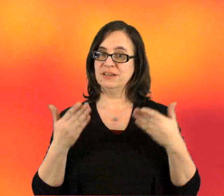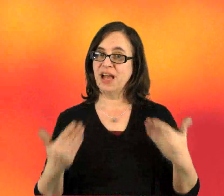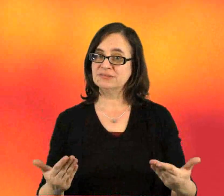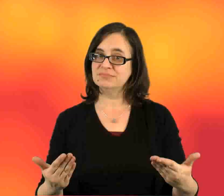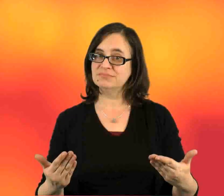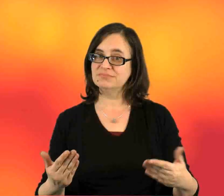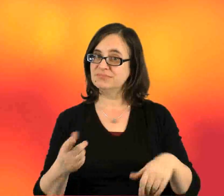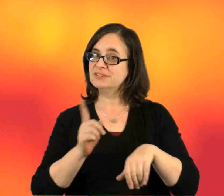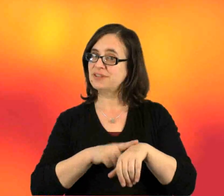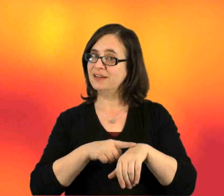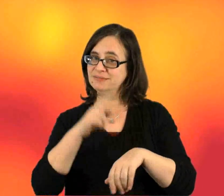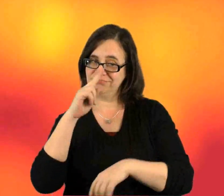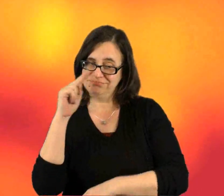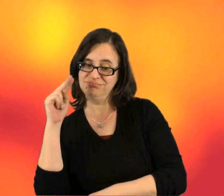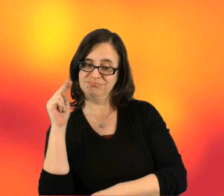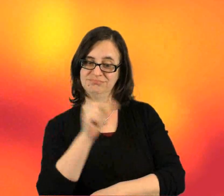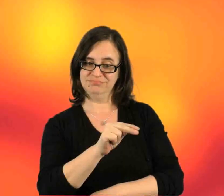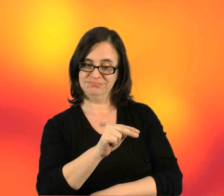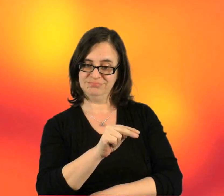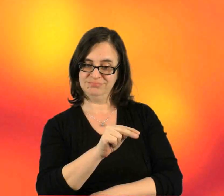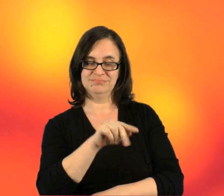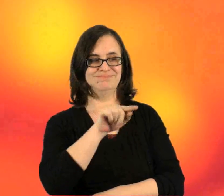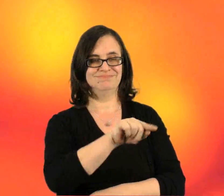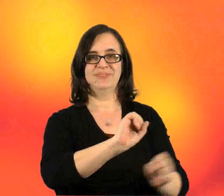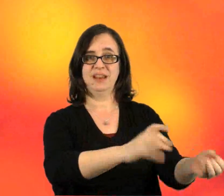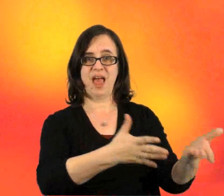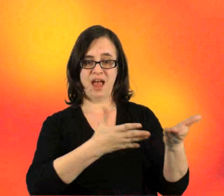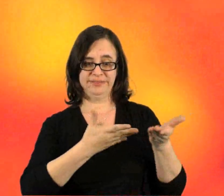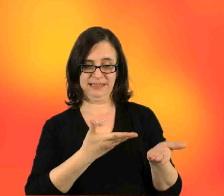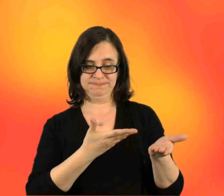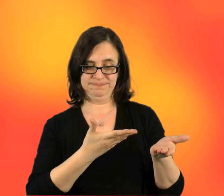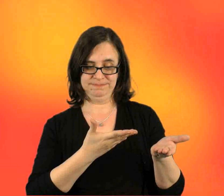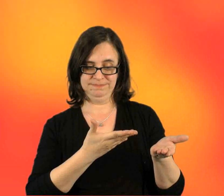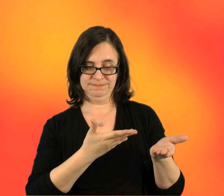Schaut, jetzt ist die Gnaden-Zeit